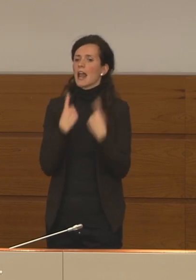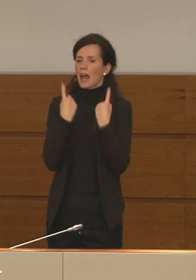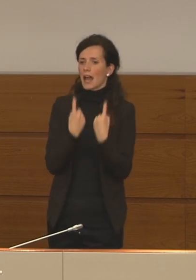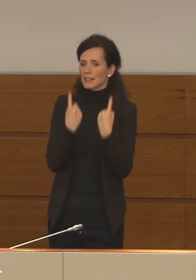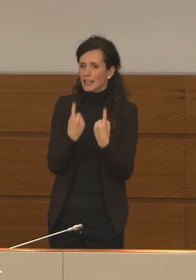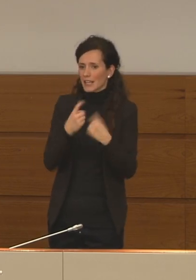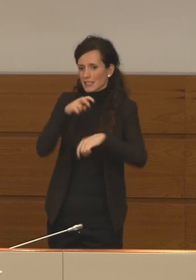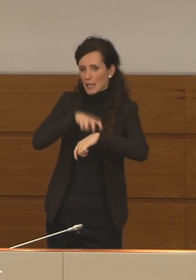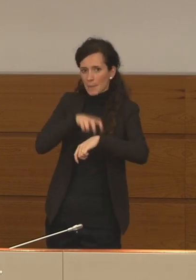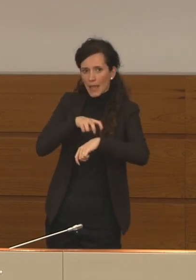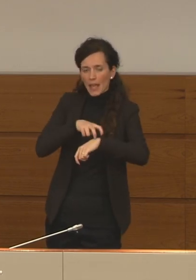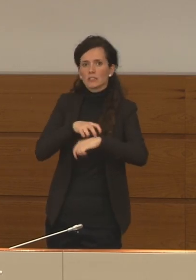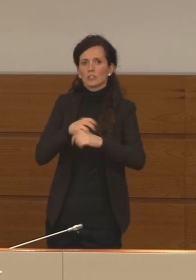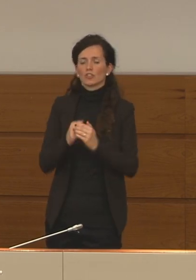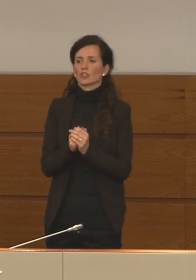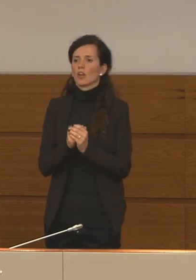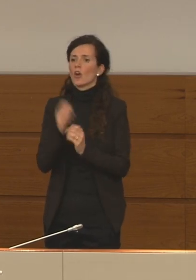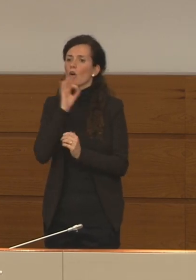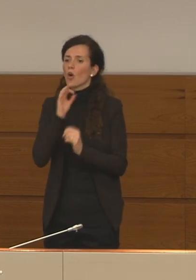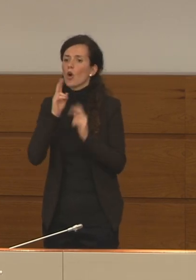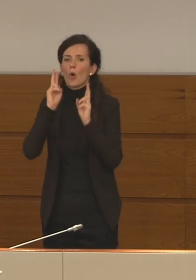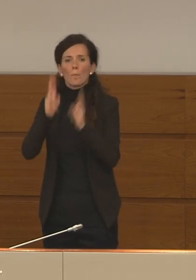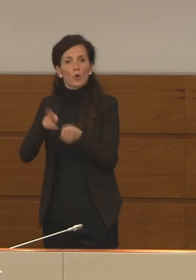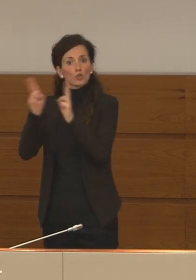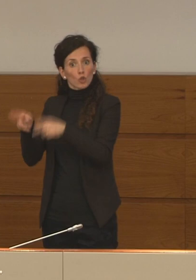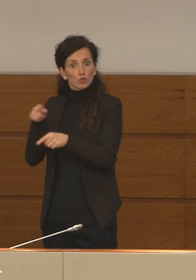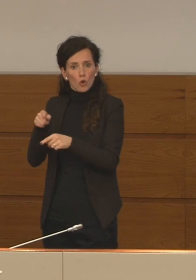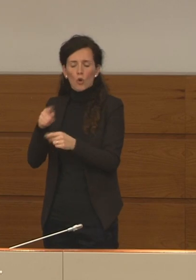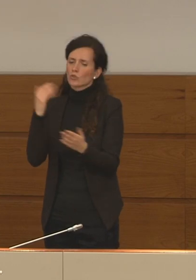piuttosto che i pronto soccorso vanno evitate,